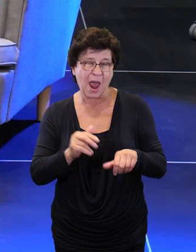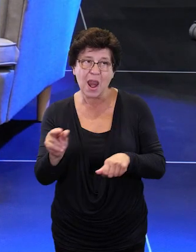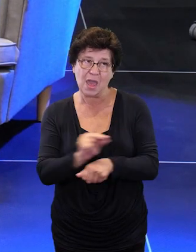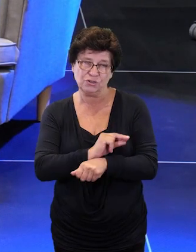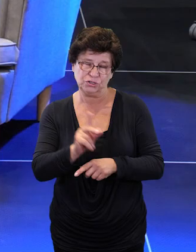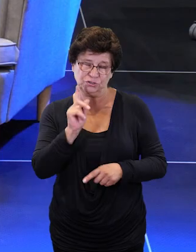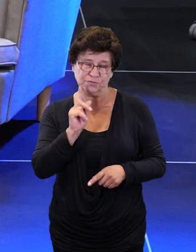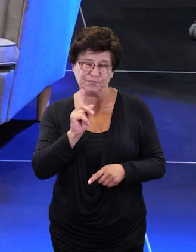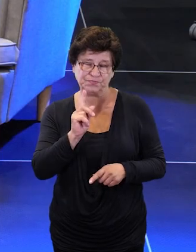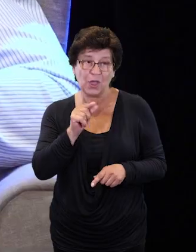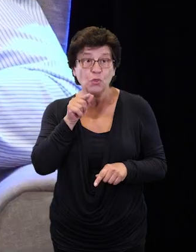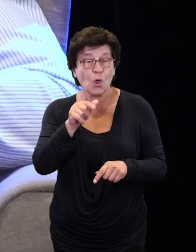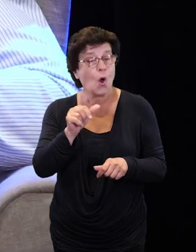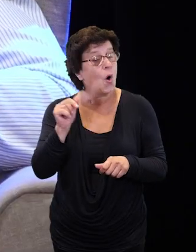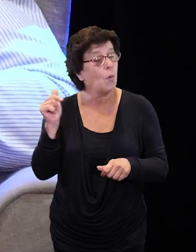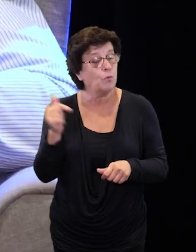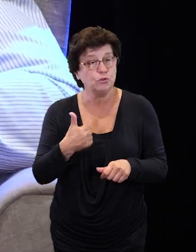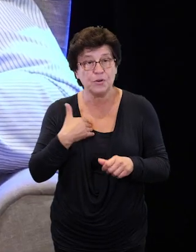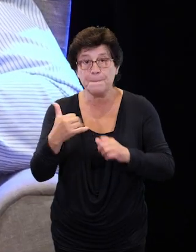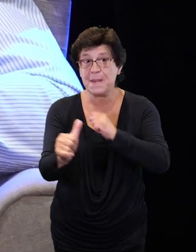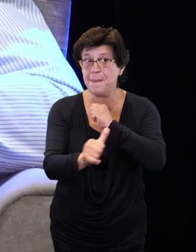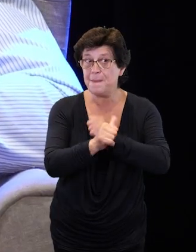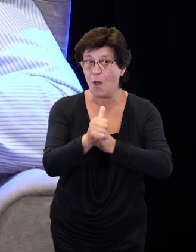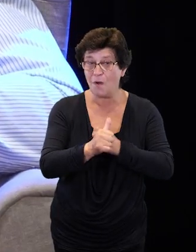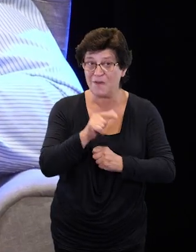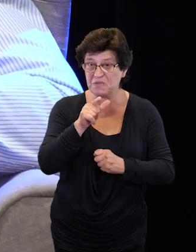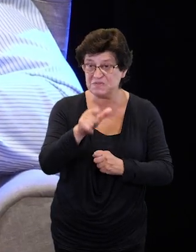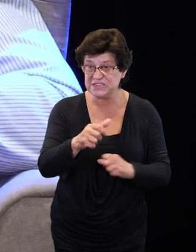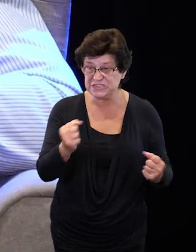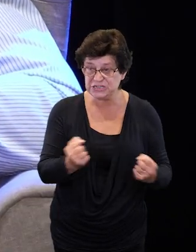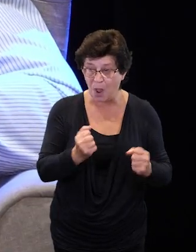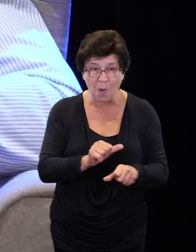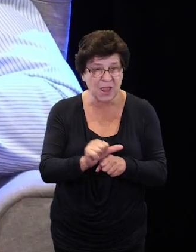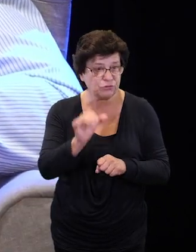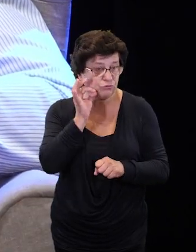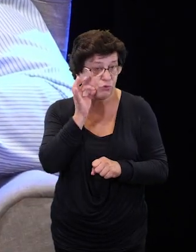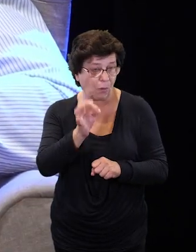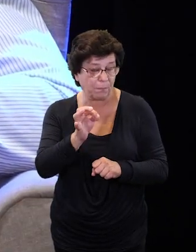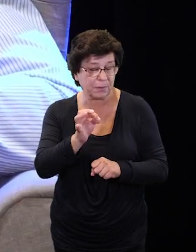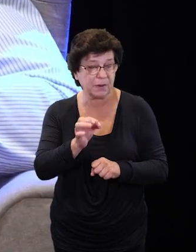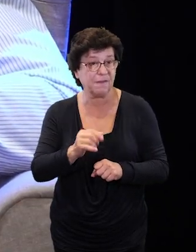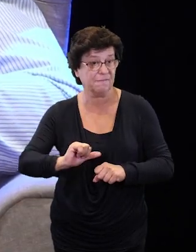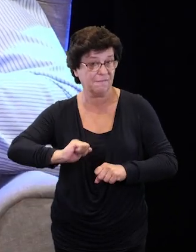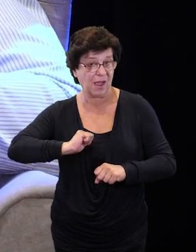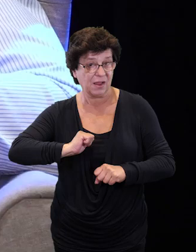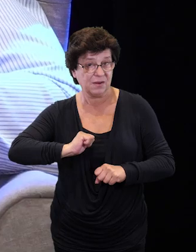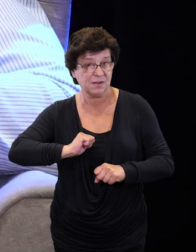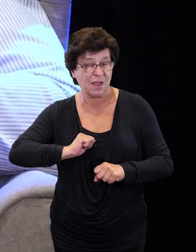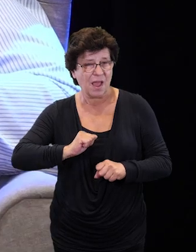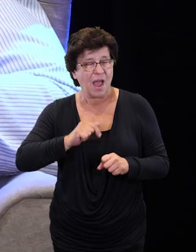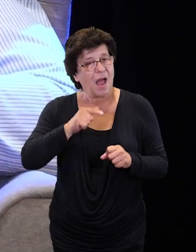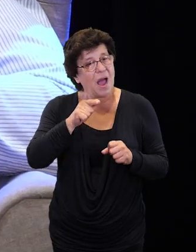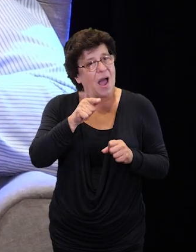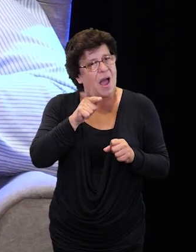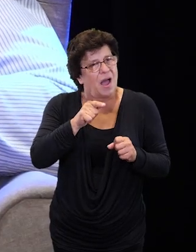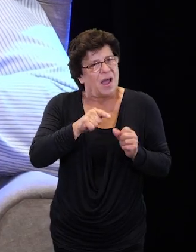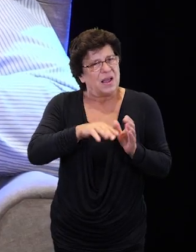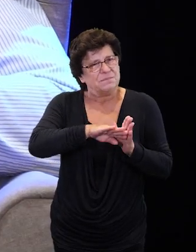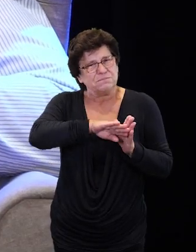czyli mamy dowód naukowy na to, że coś działa, i fajnie, że działa, natomiast odciągać ich od czegoś, co jest niesprawdzone